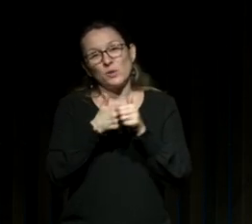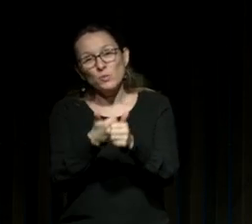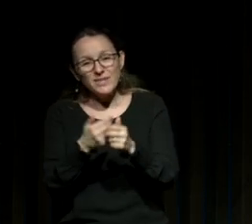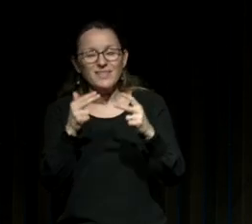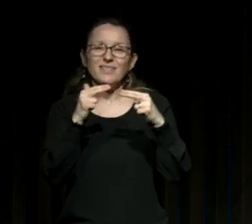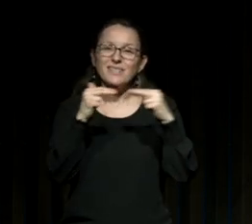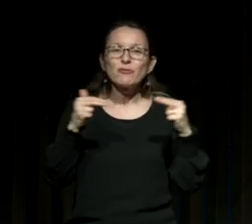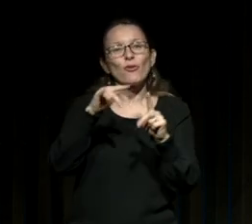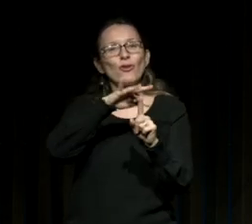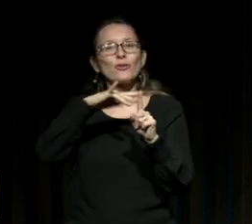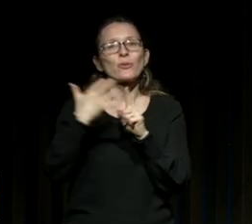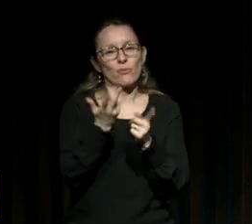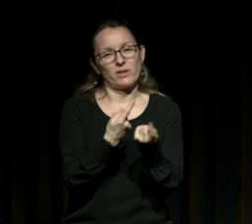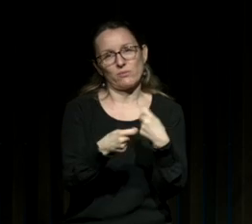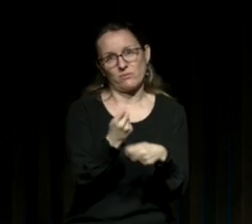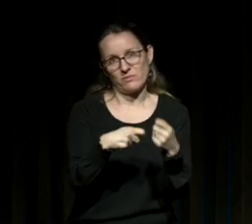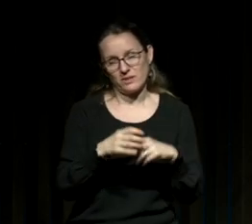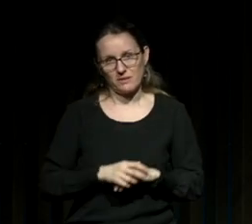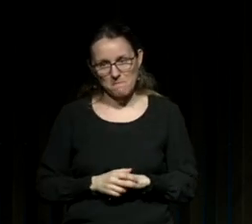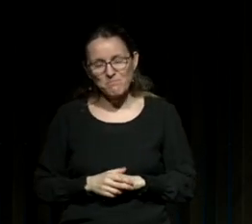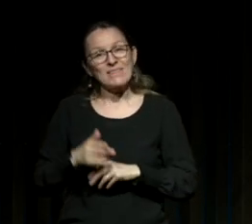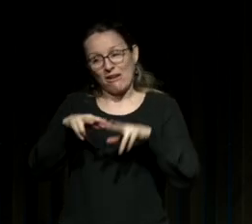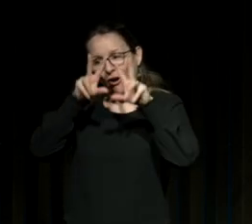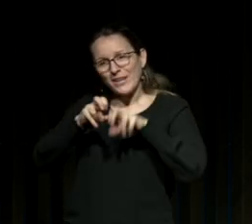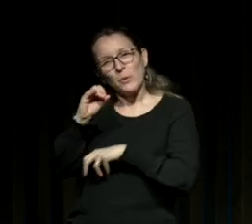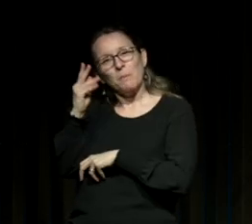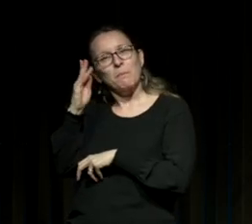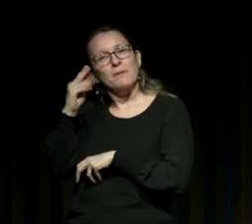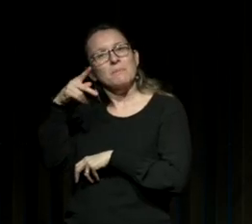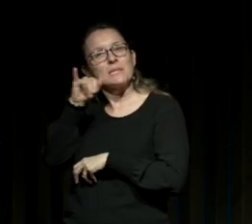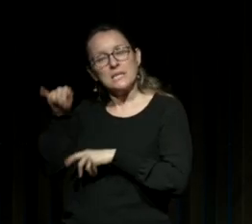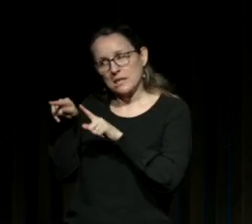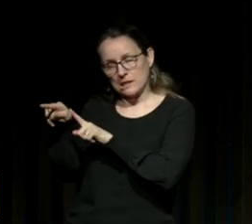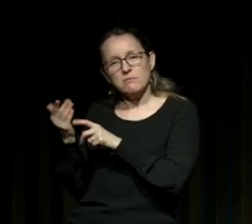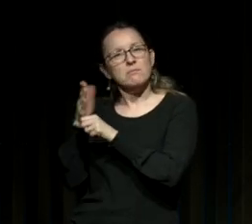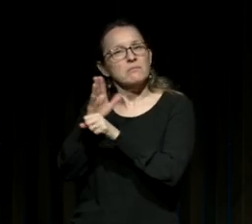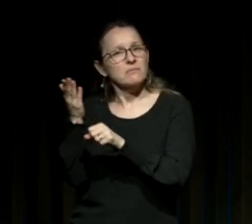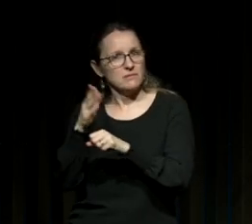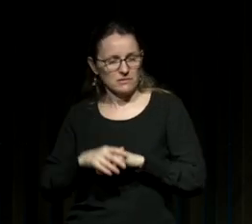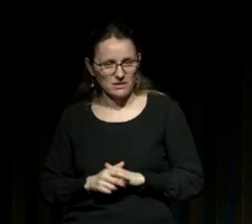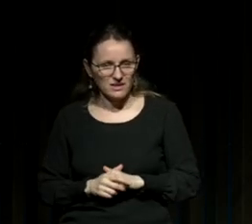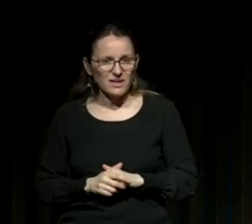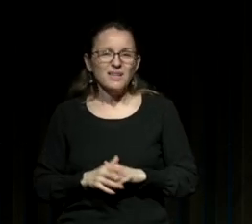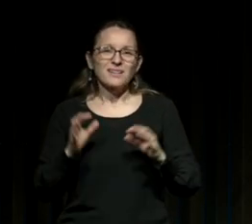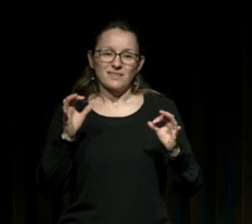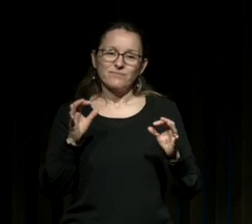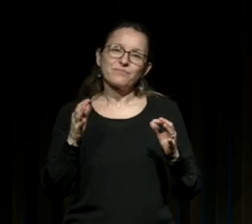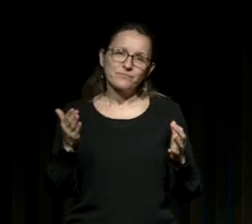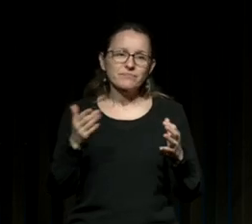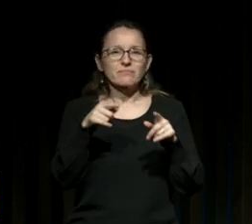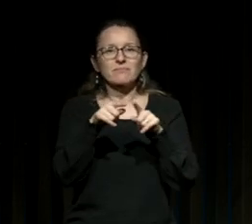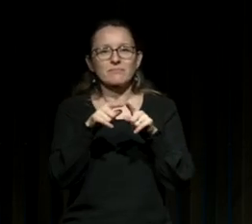économique il enquête obepi met en évidence aussi une certaine inégalité de la répartition de la